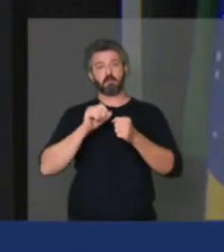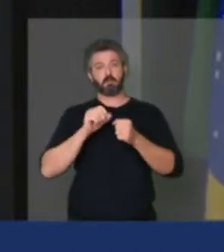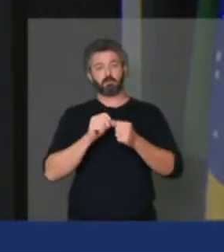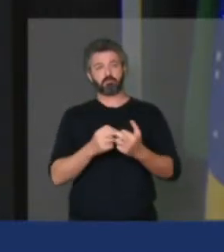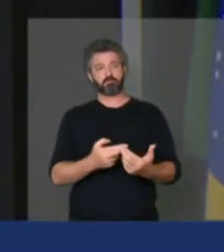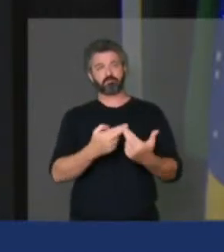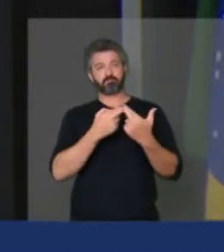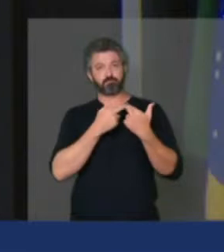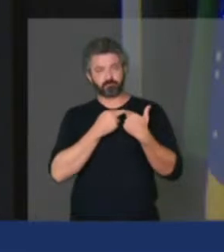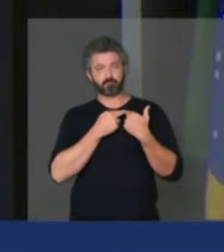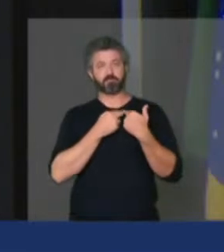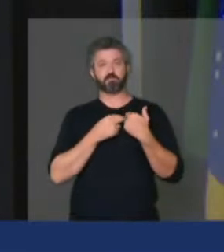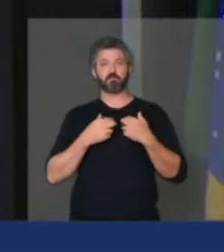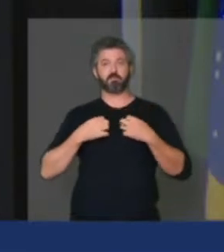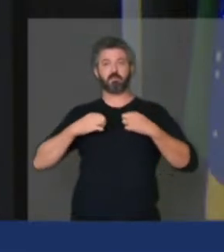É COLOCADA SOBRE ELES E PRECISO ESSA CASA SER